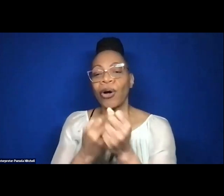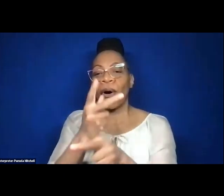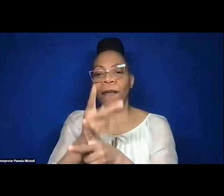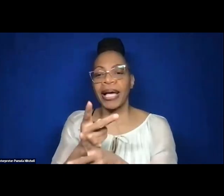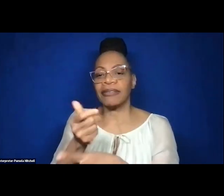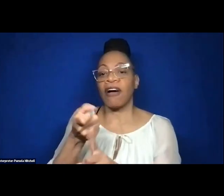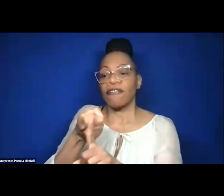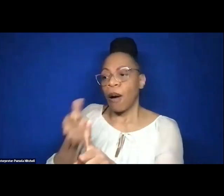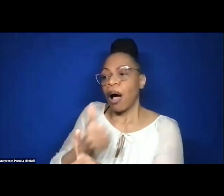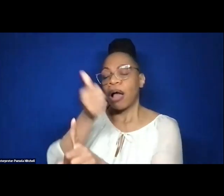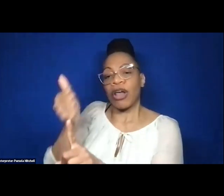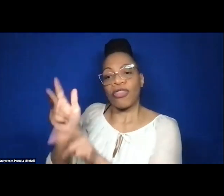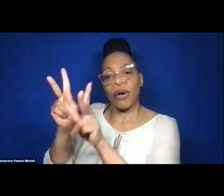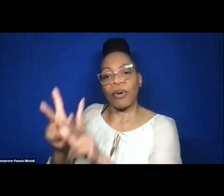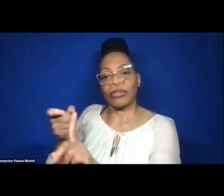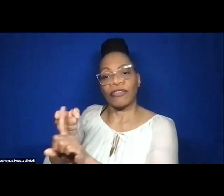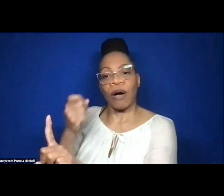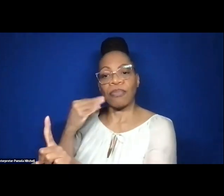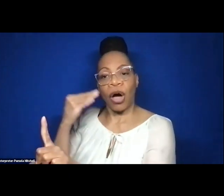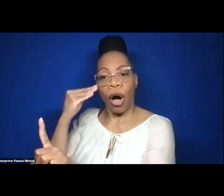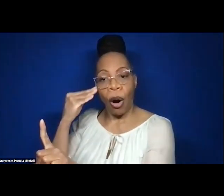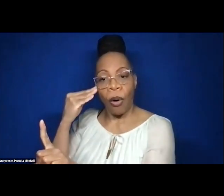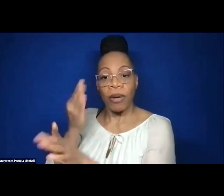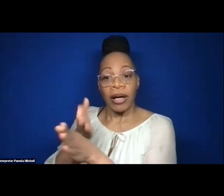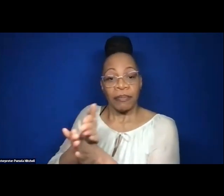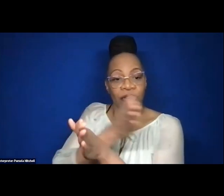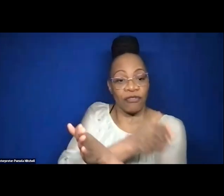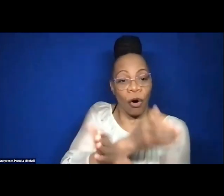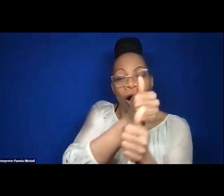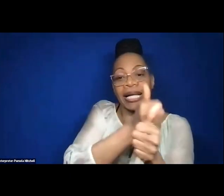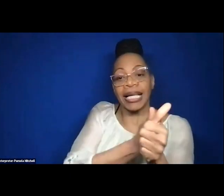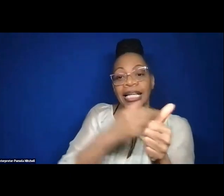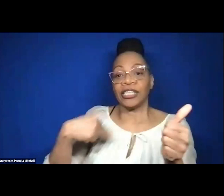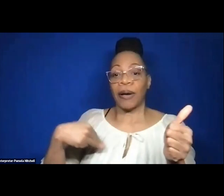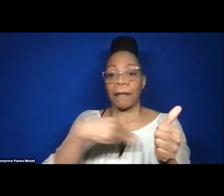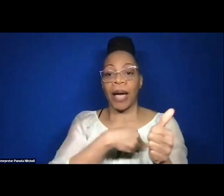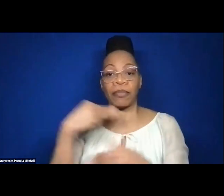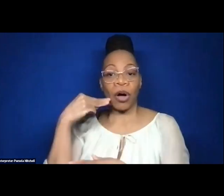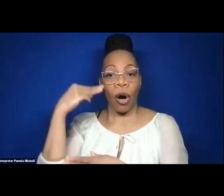Y bajo la definición anterior de la Seguridad Social, cada miembro del hogar tenía que recibir pagos de mantenimiento